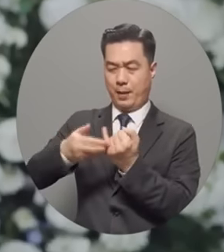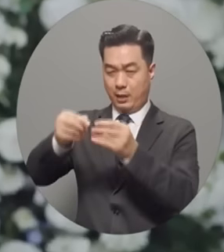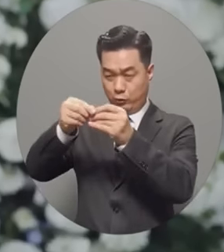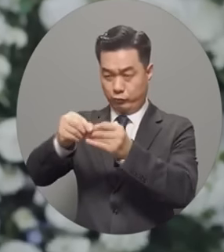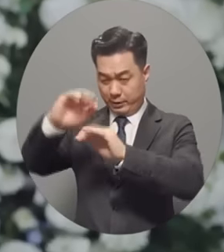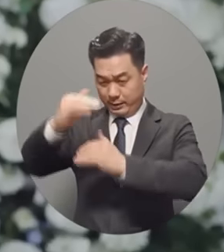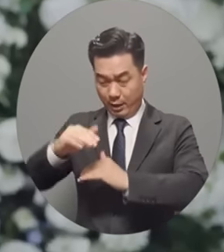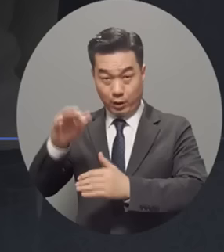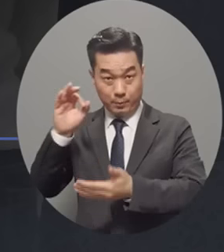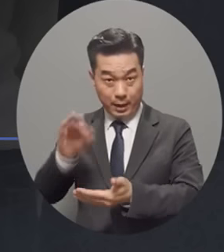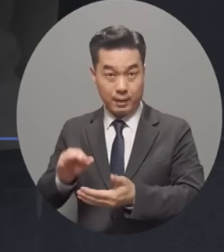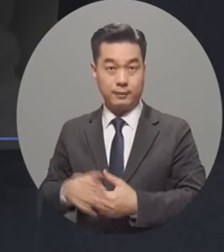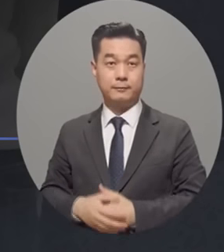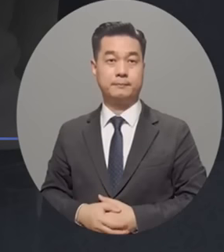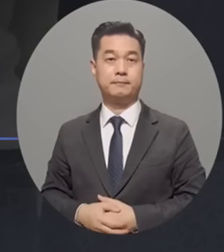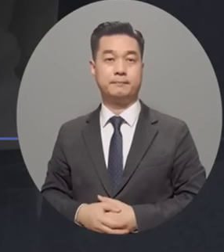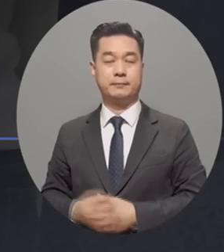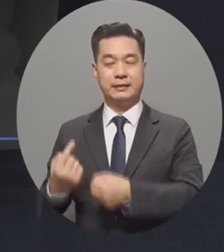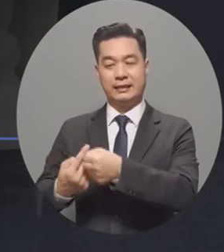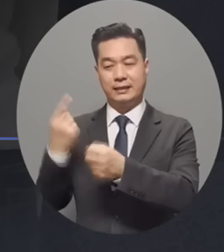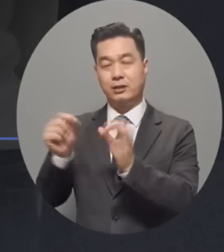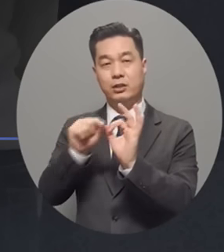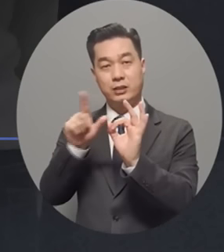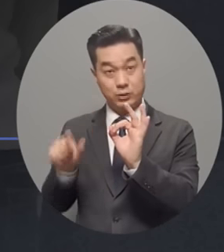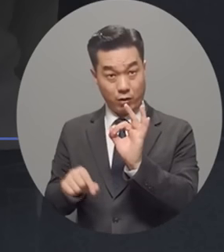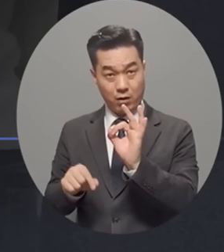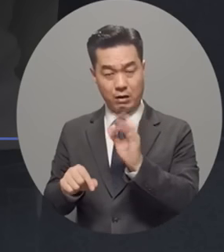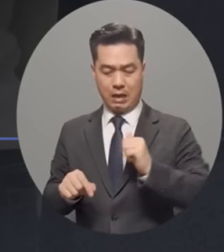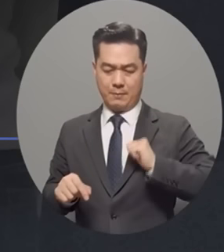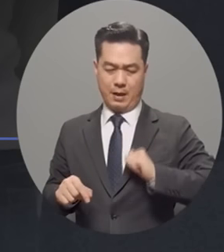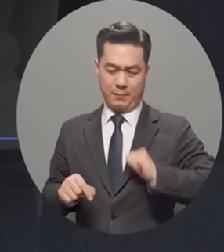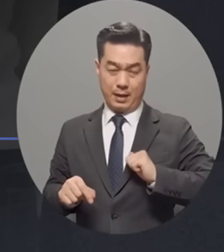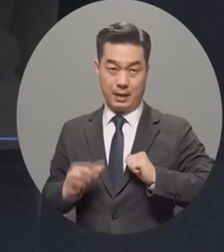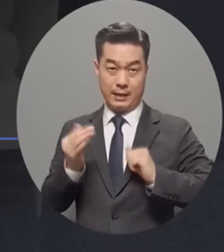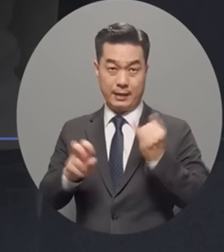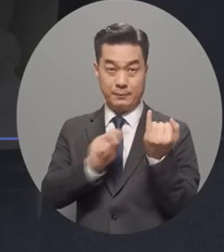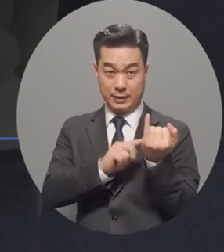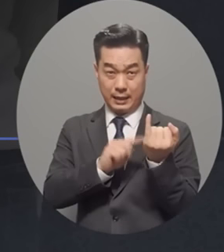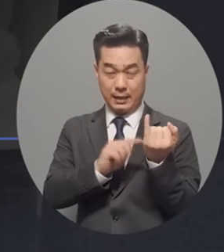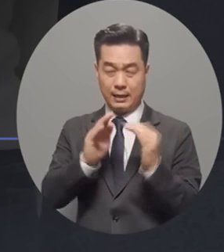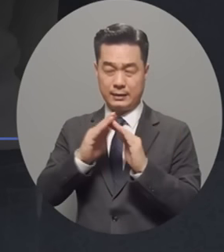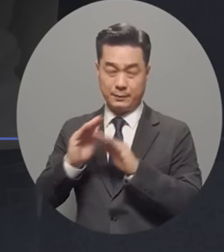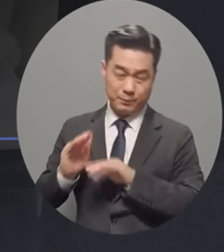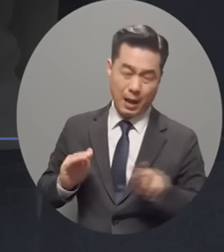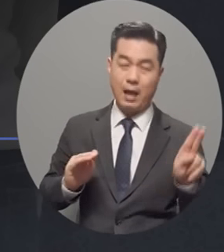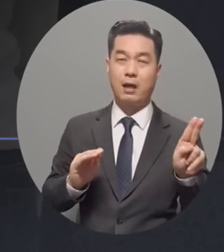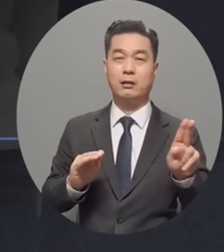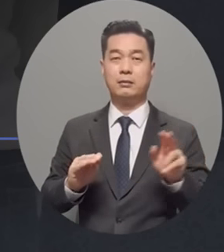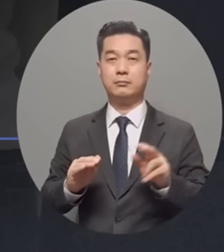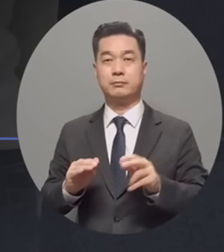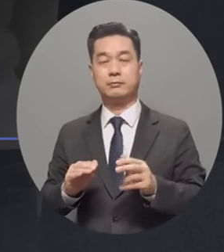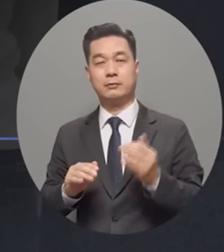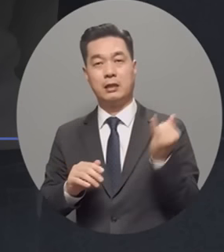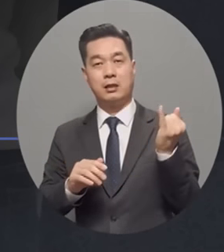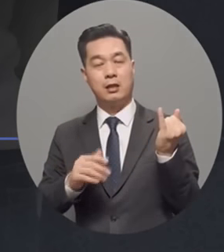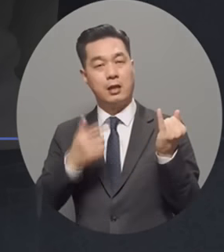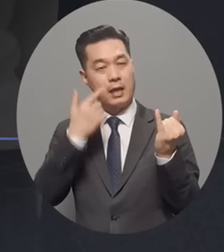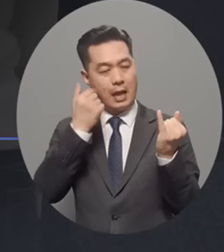구체적인 정황을 확인했습니다. 우선 작년 10월 견디다 못한 임 씨가 집을 나가자 남편은 장인어른에게 나체 사진을